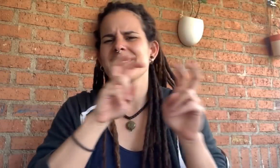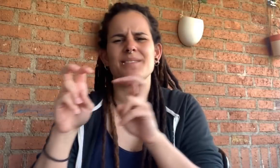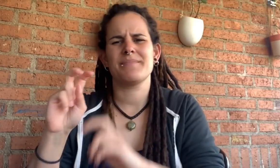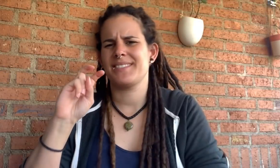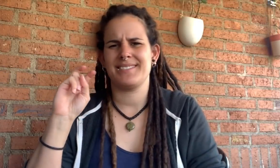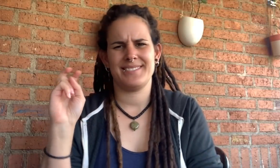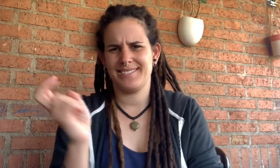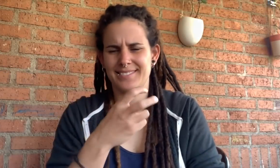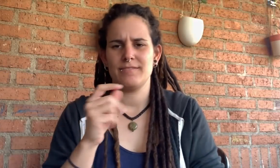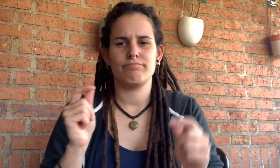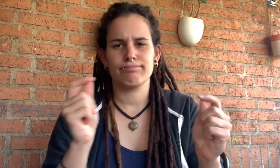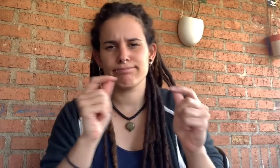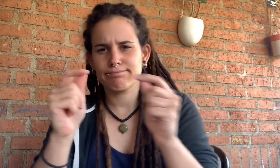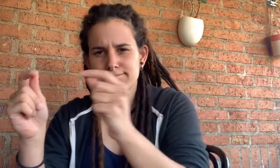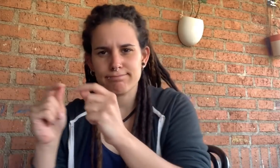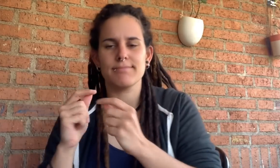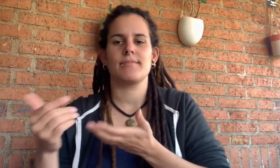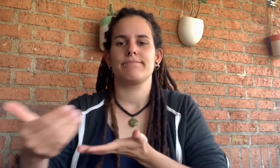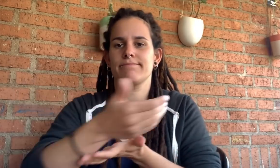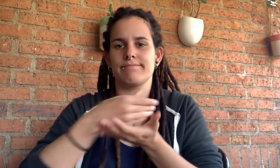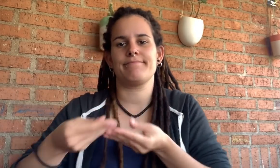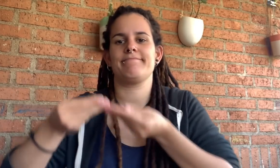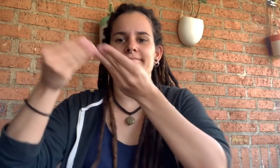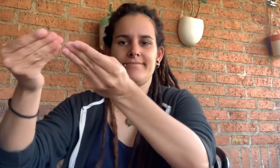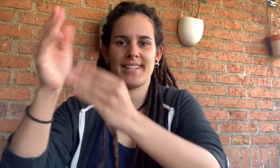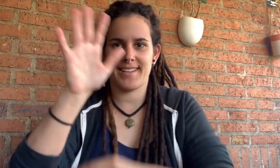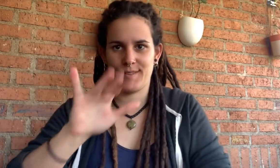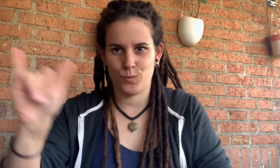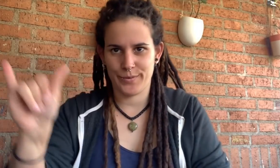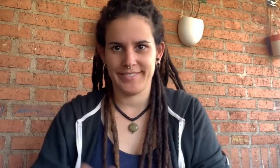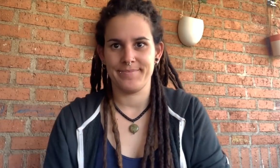Diversos temas fueron abordados, y las directrices facilitadas a la junta directiva de la EUDY.